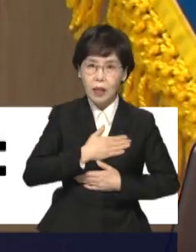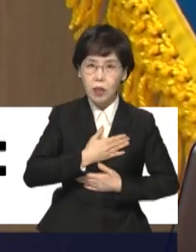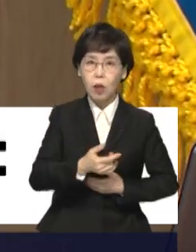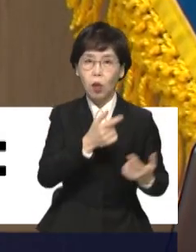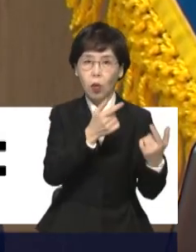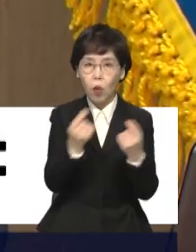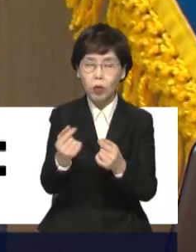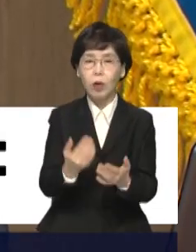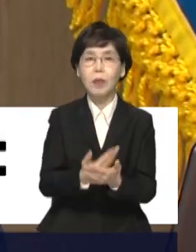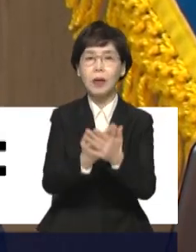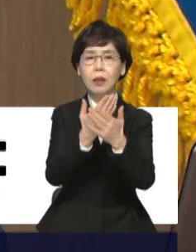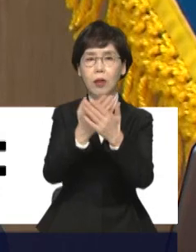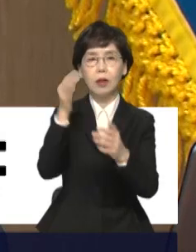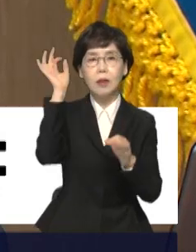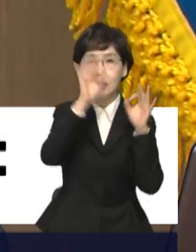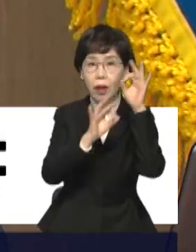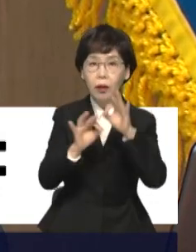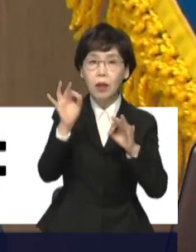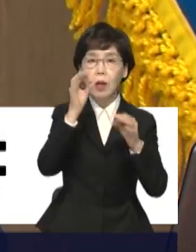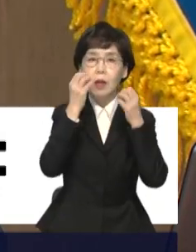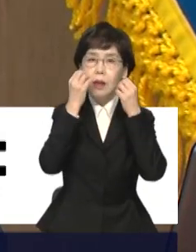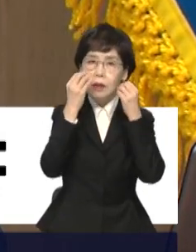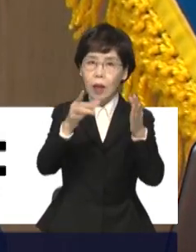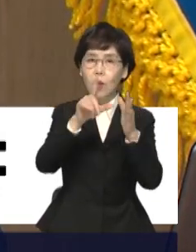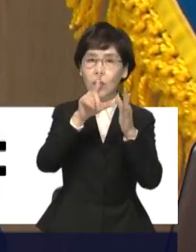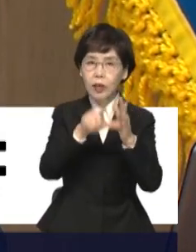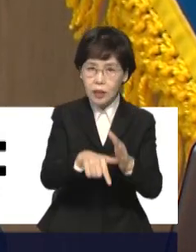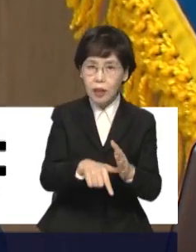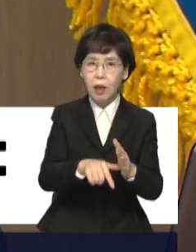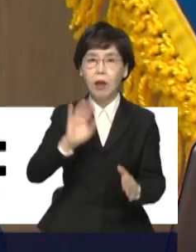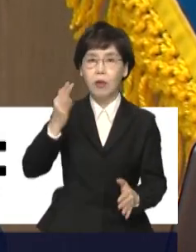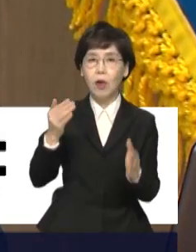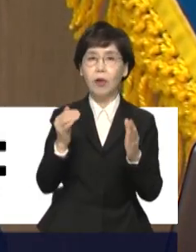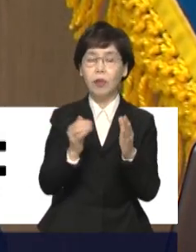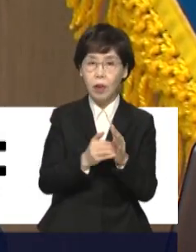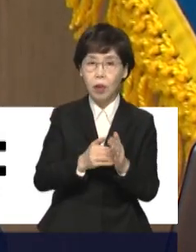공동이익과 공동안전 그리고 공동번영을 모색하는 새로운 시대에 접어들었다고